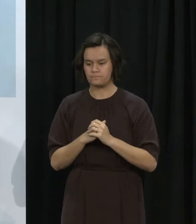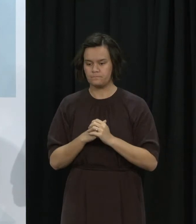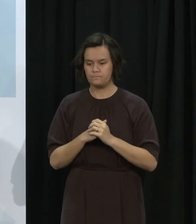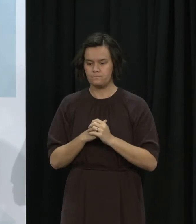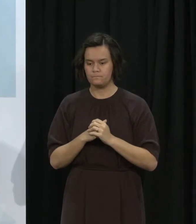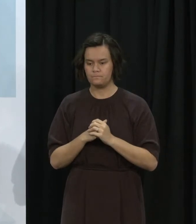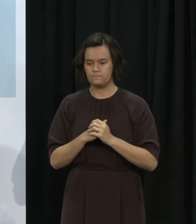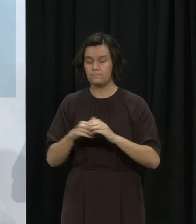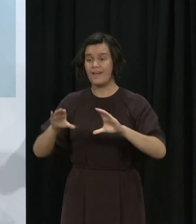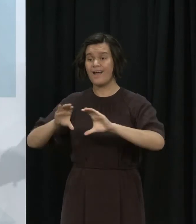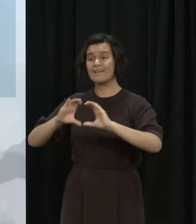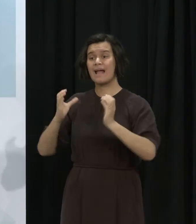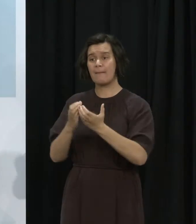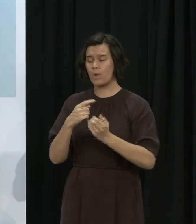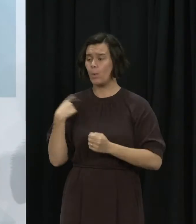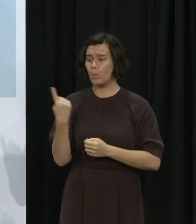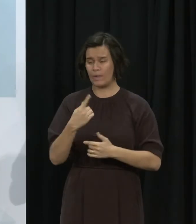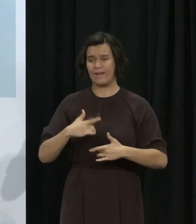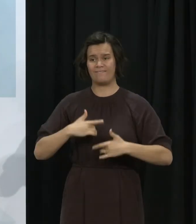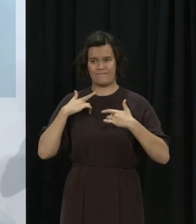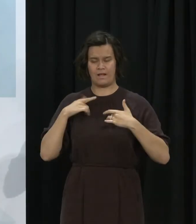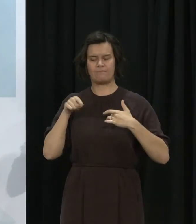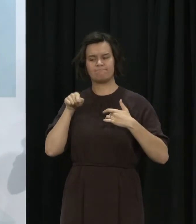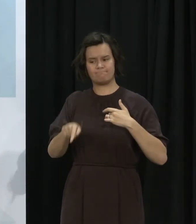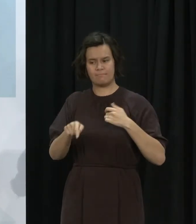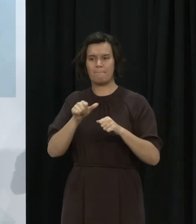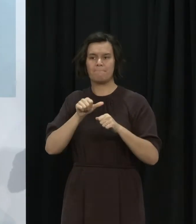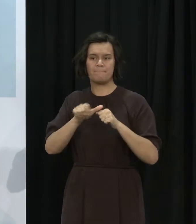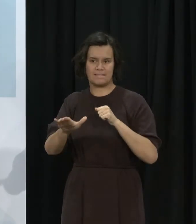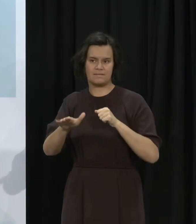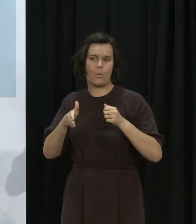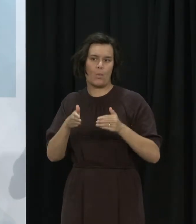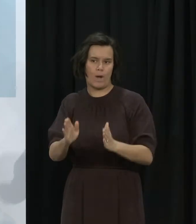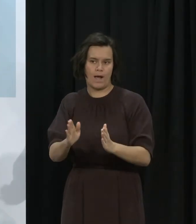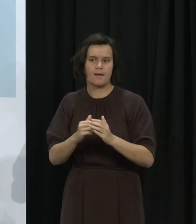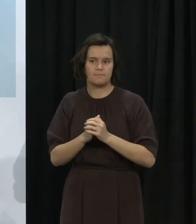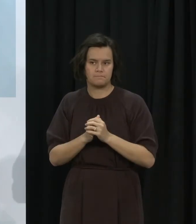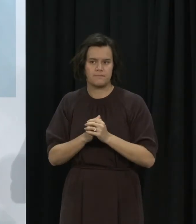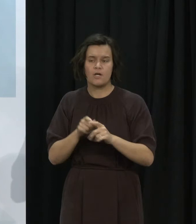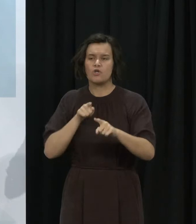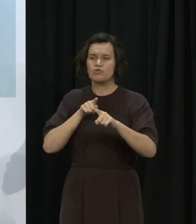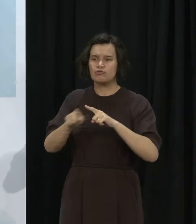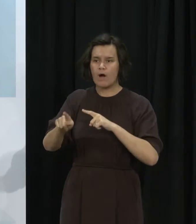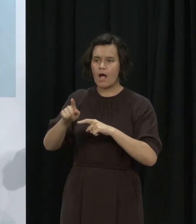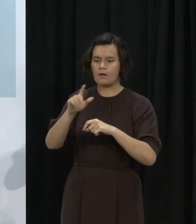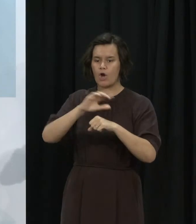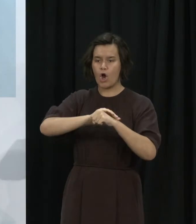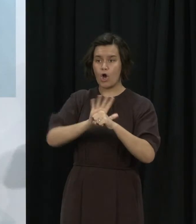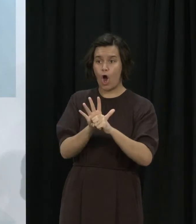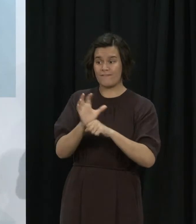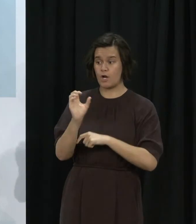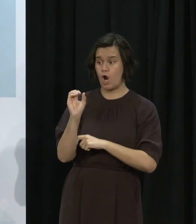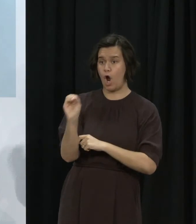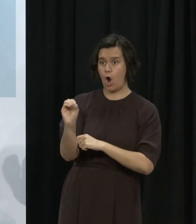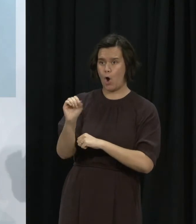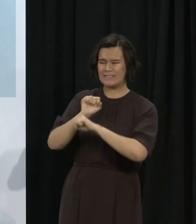ki te waha. Ahakoa ano, ko ta